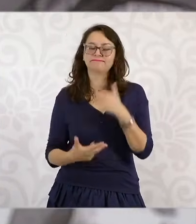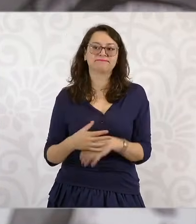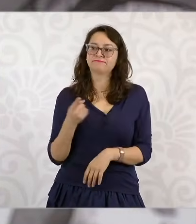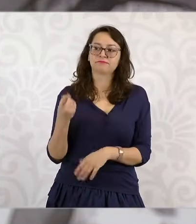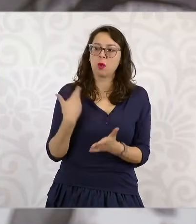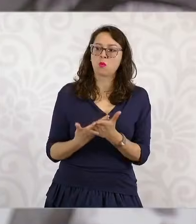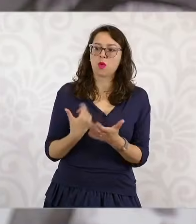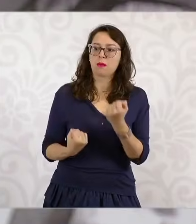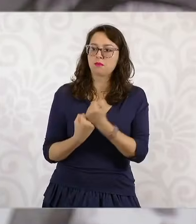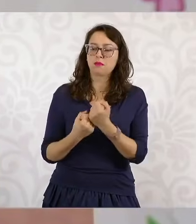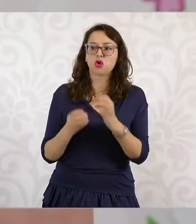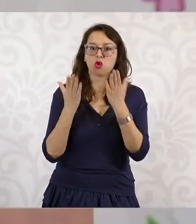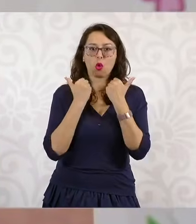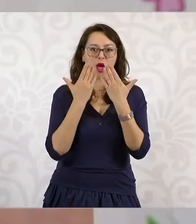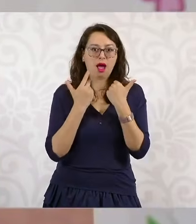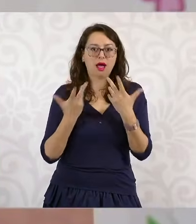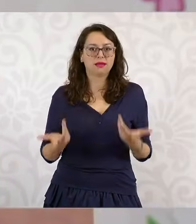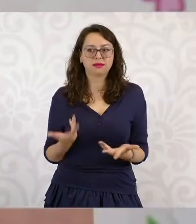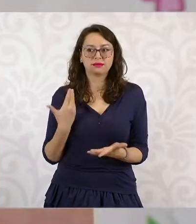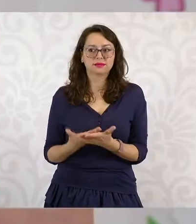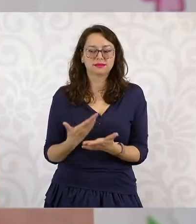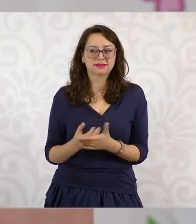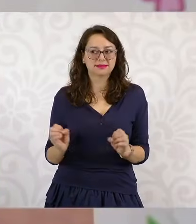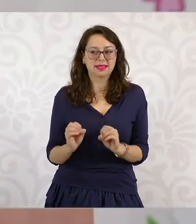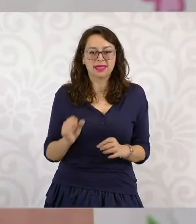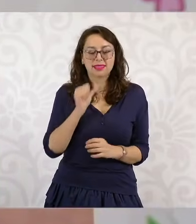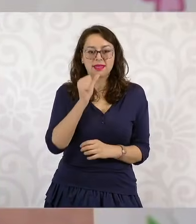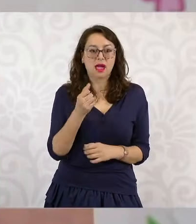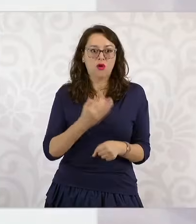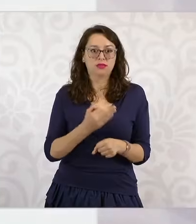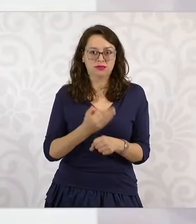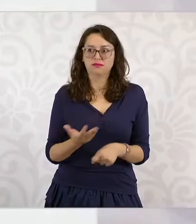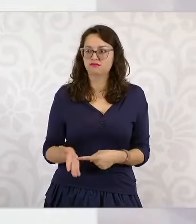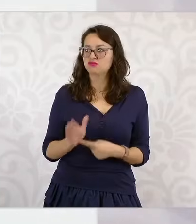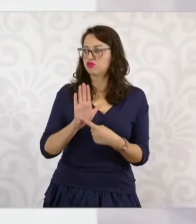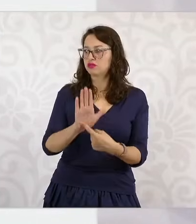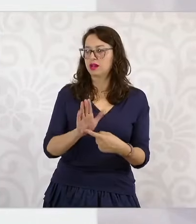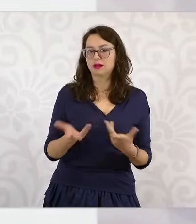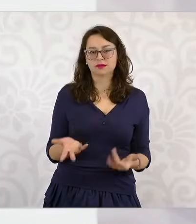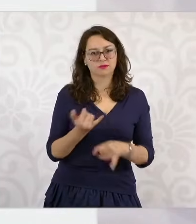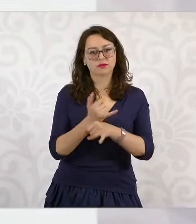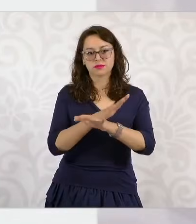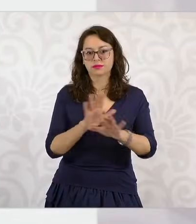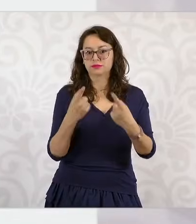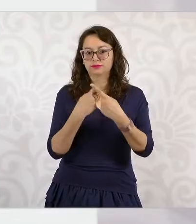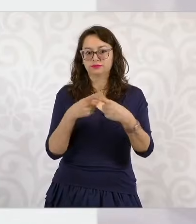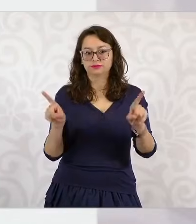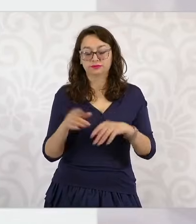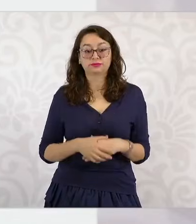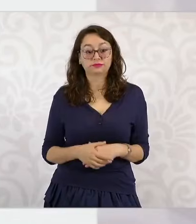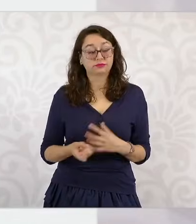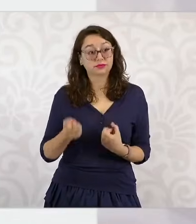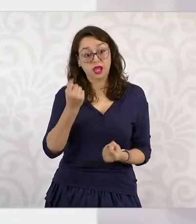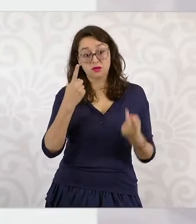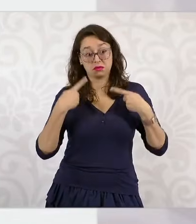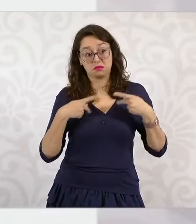datos y personas, la mayoría de las personas que no tienen documentos llevan ahí 10 años,